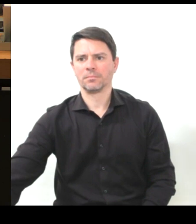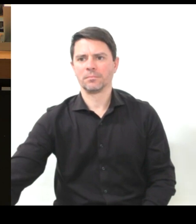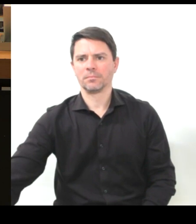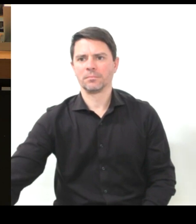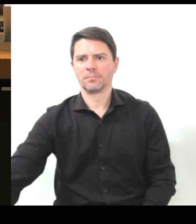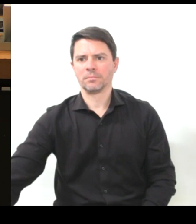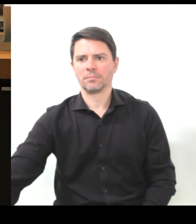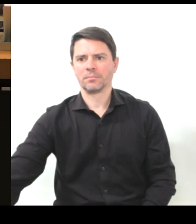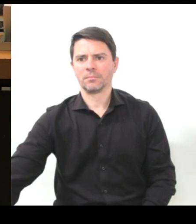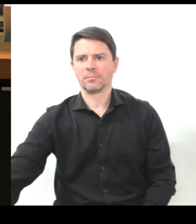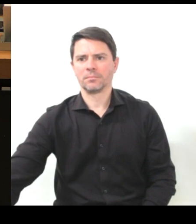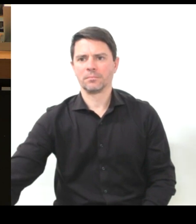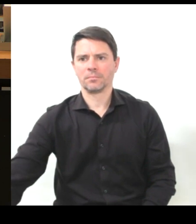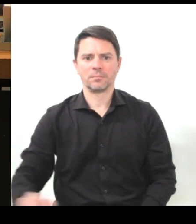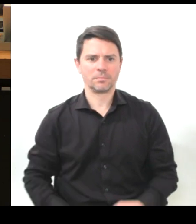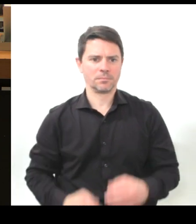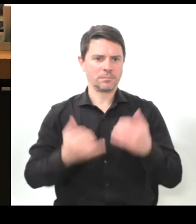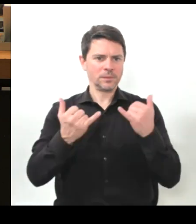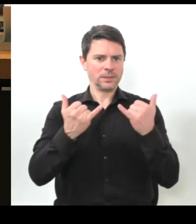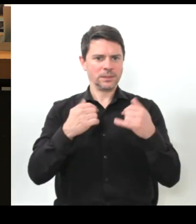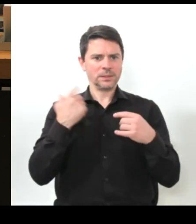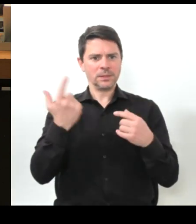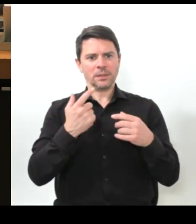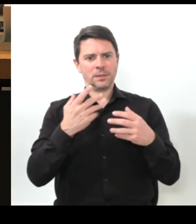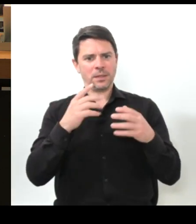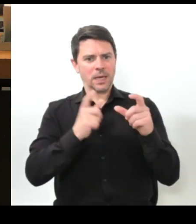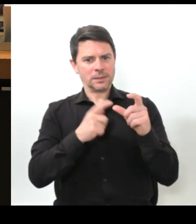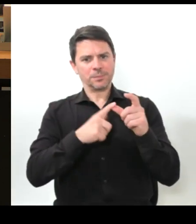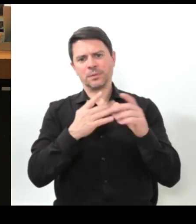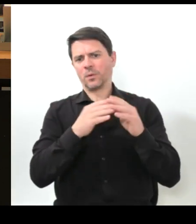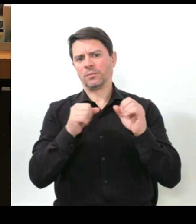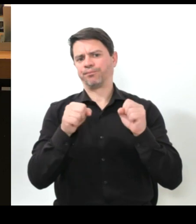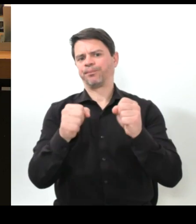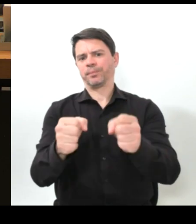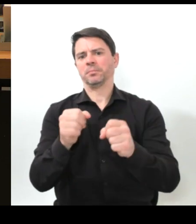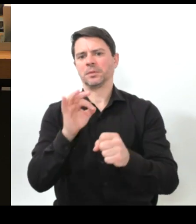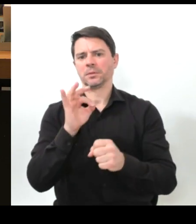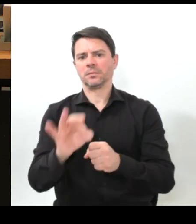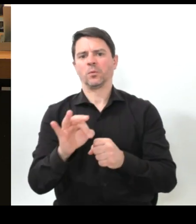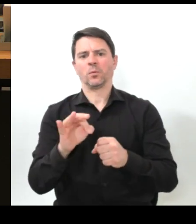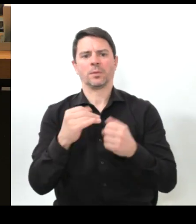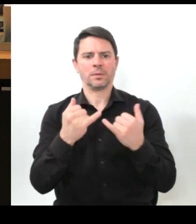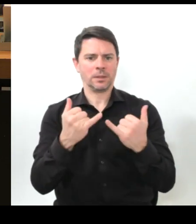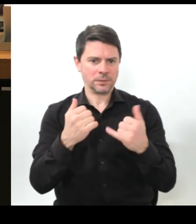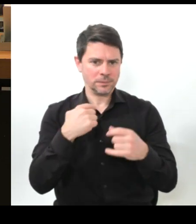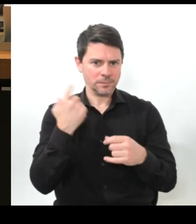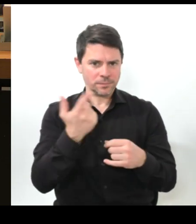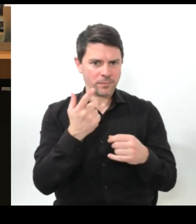Dächern ändern. Das ist ein Ärgernis, und dann müssen wir natürlich auch über das Thema Bauordnung reden, damit auf